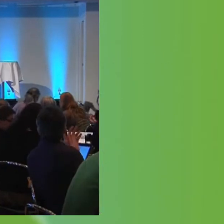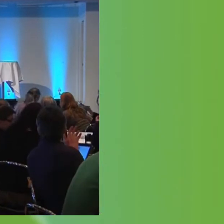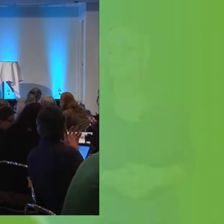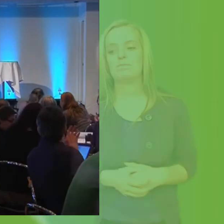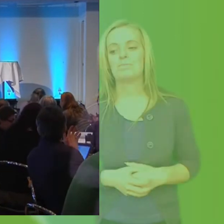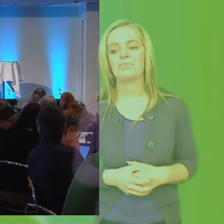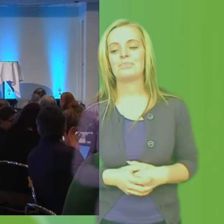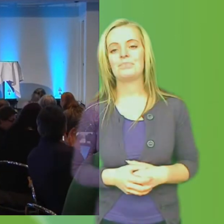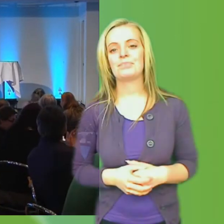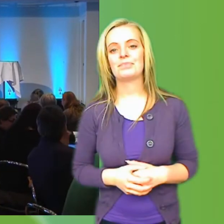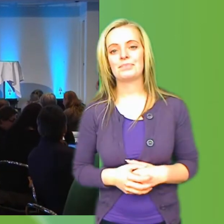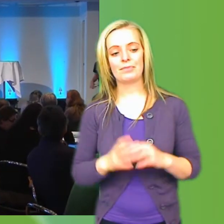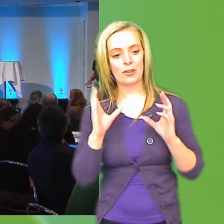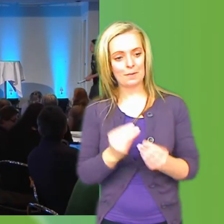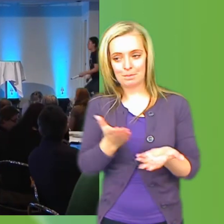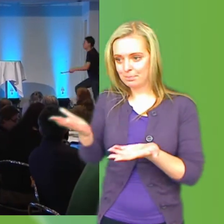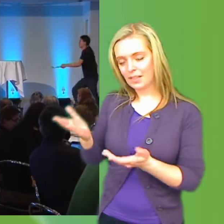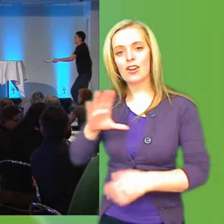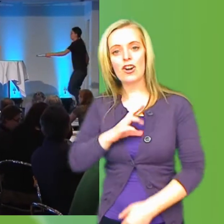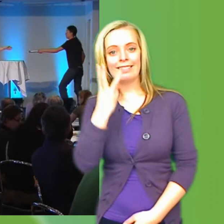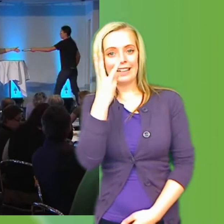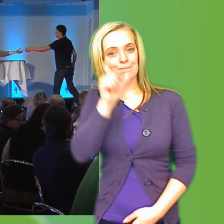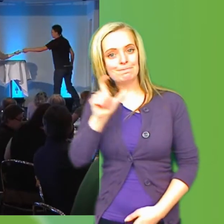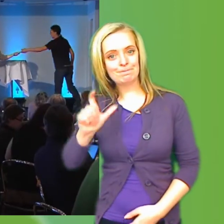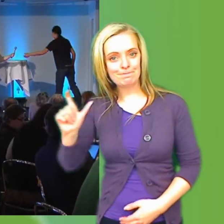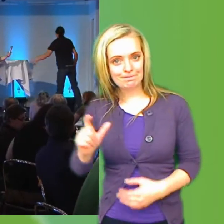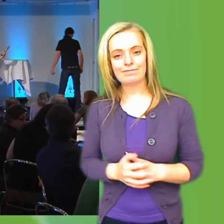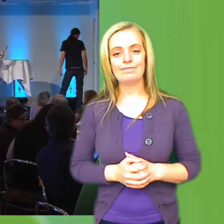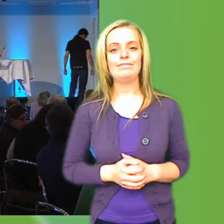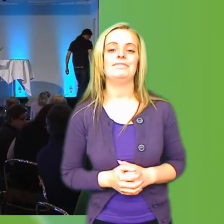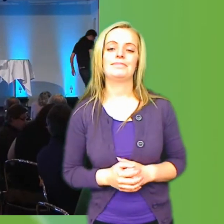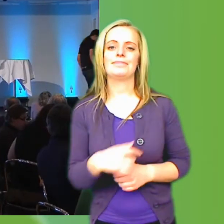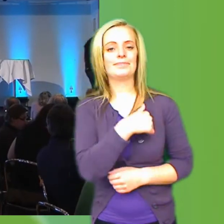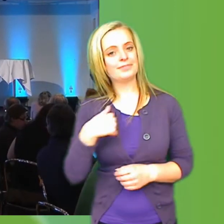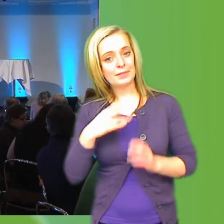Här är alla tre. Får vi be Ann att berätta...